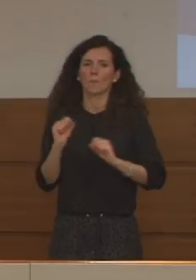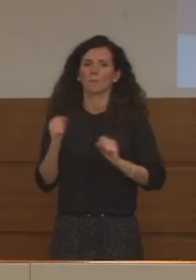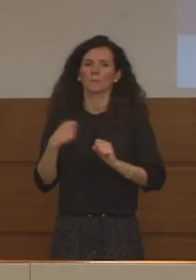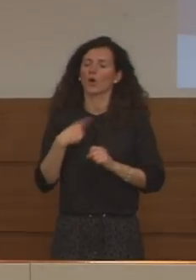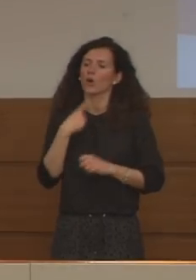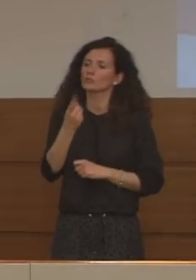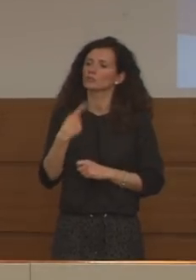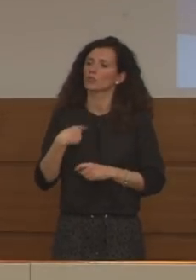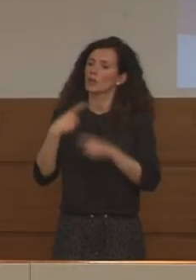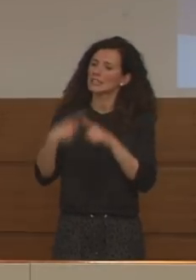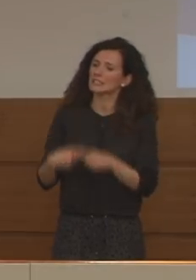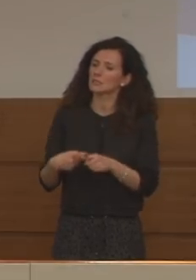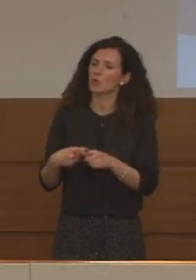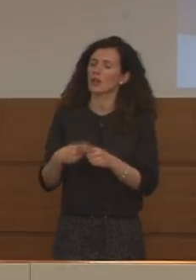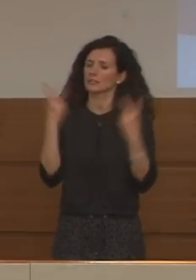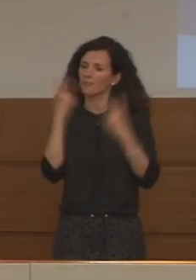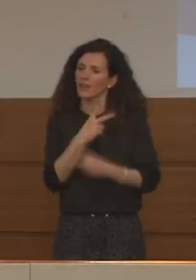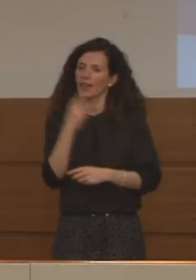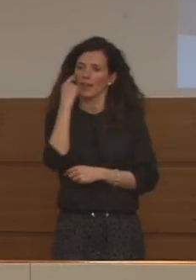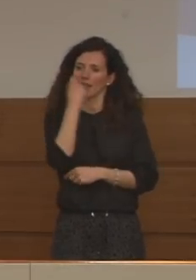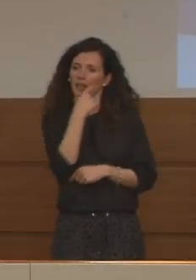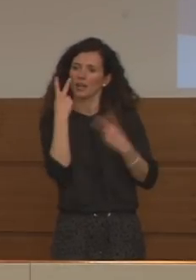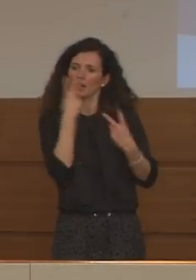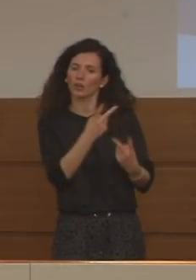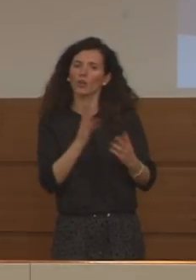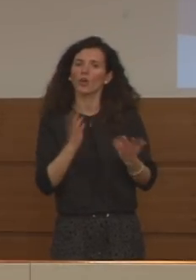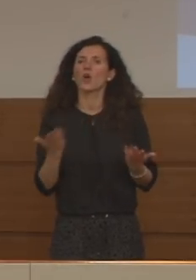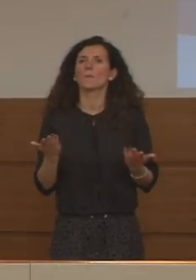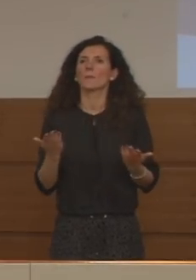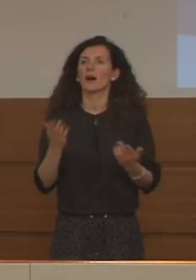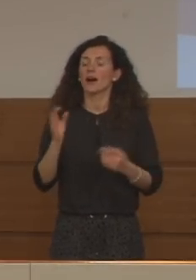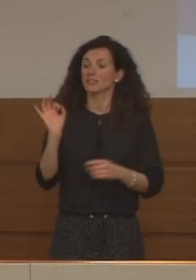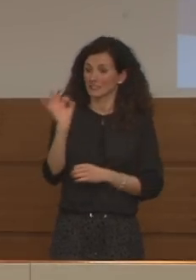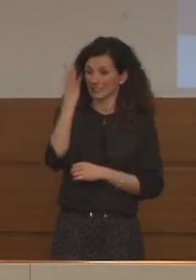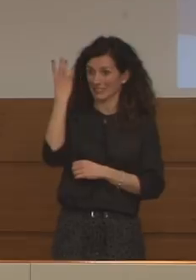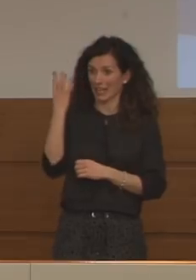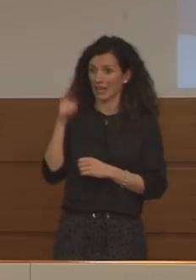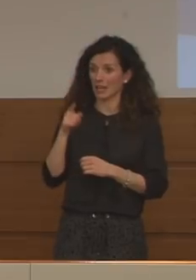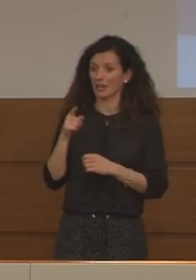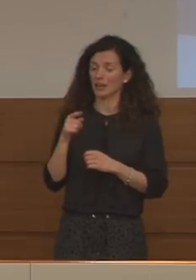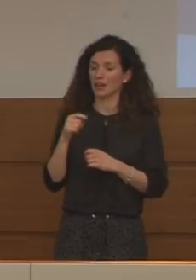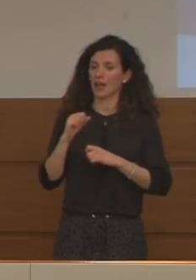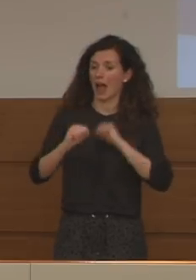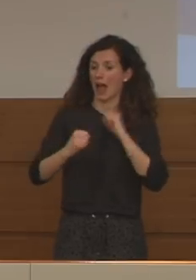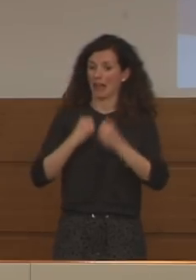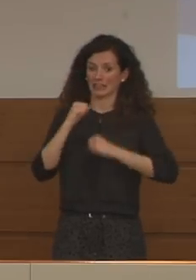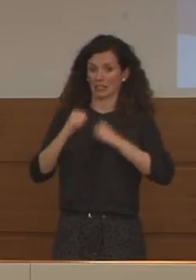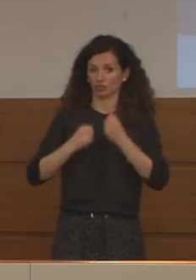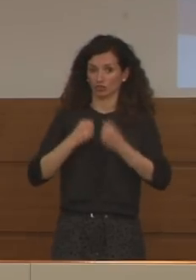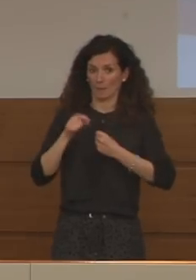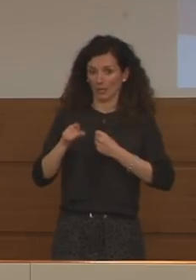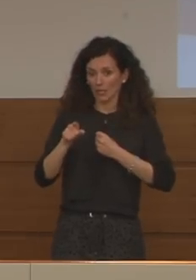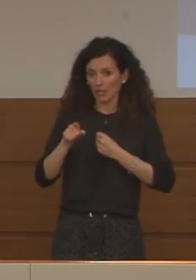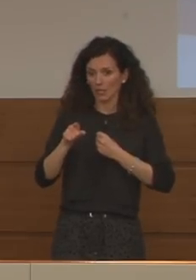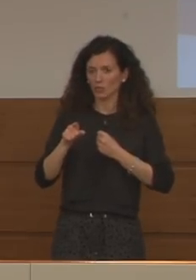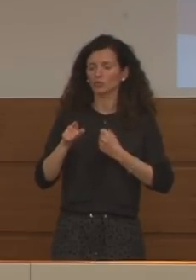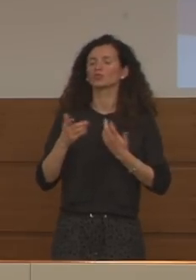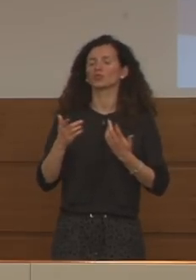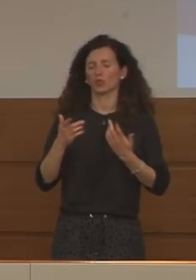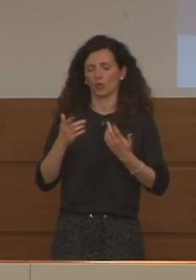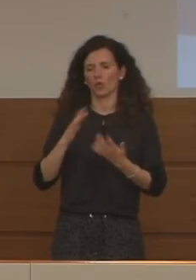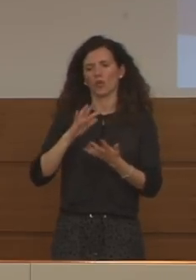indicatori, ecco. Se però l'atteggiamento verrà rigoroso e io dico unitario in